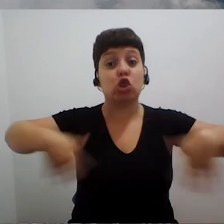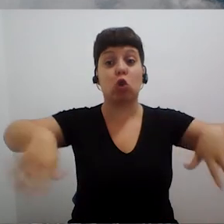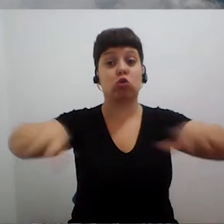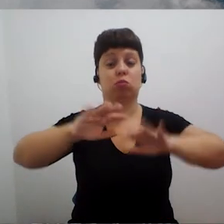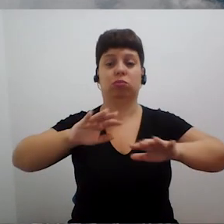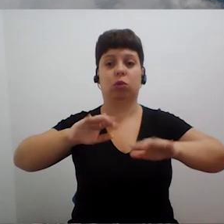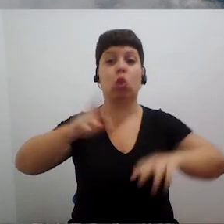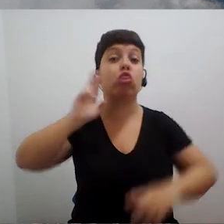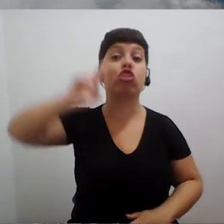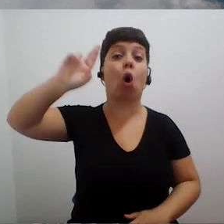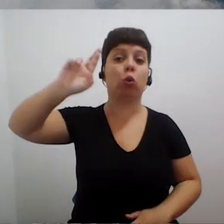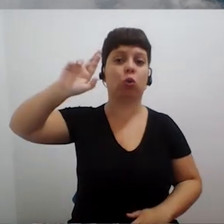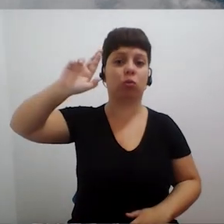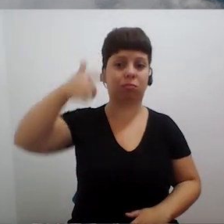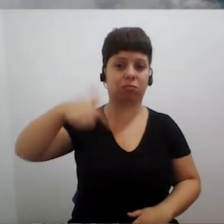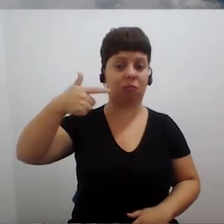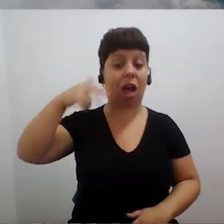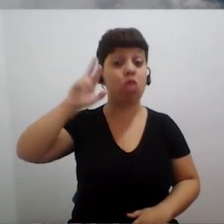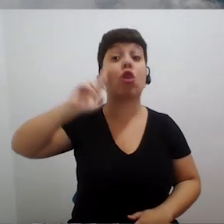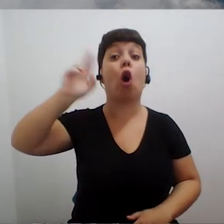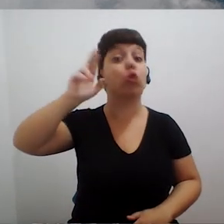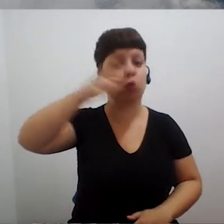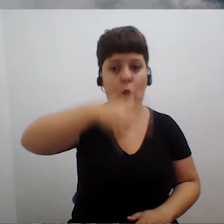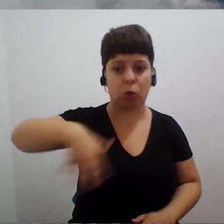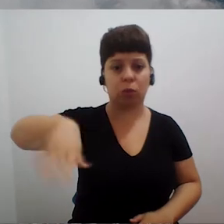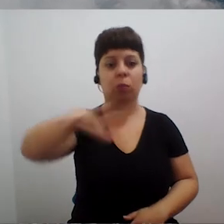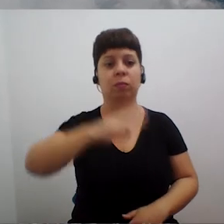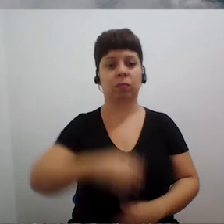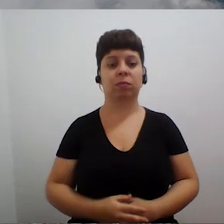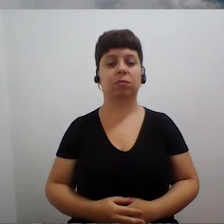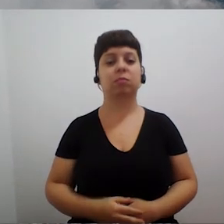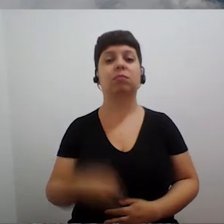Então por isso, aqui mais a perspectiva biocêntrica das lutas das igrejas